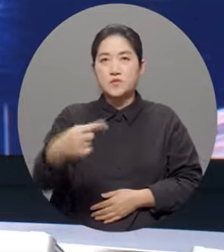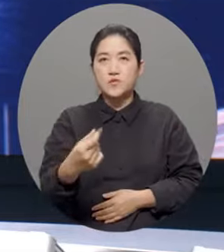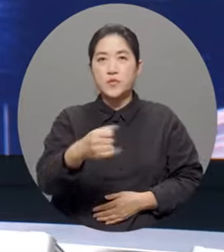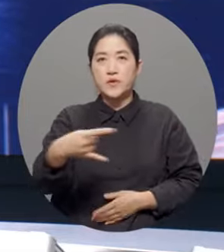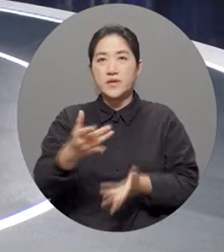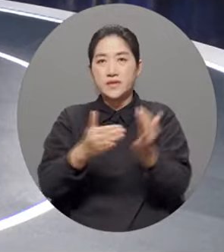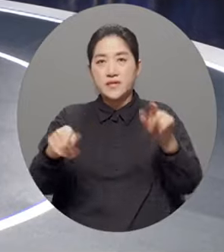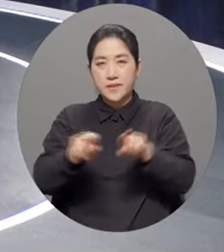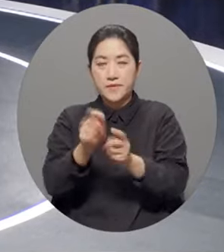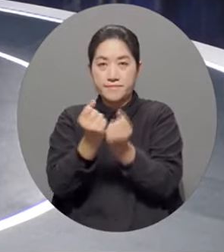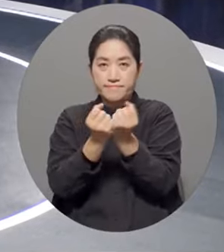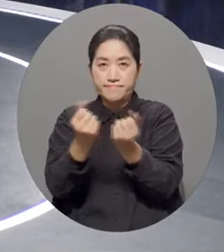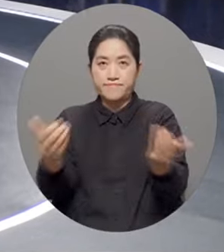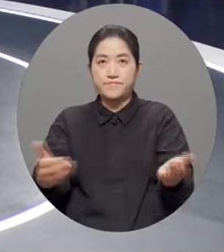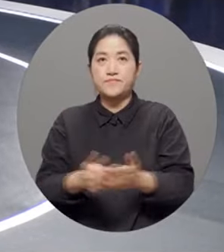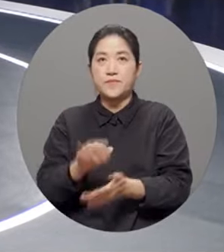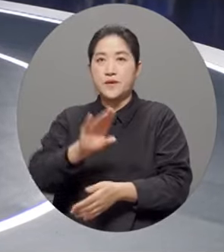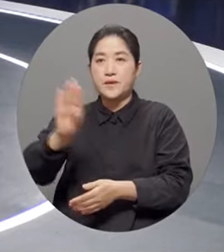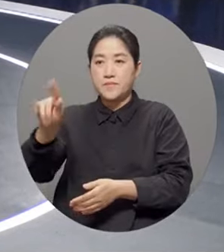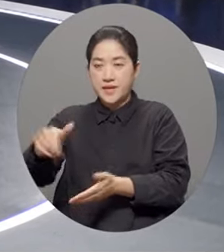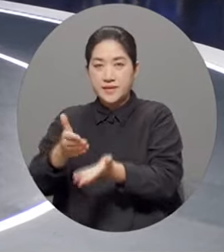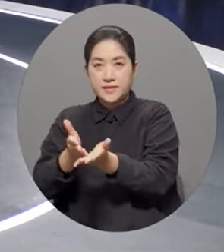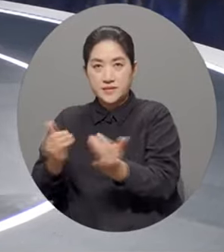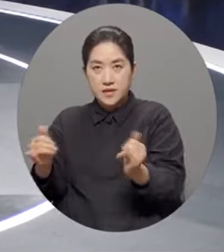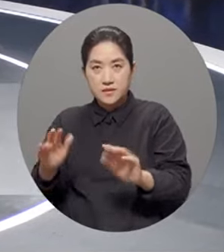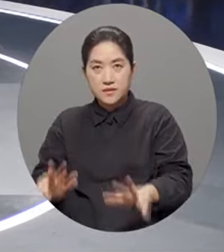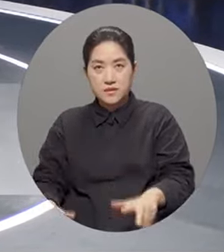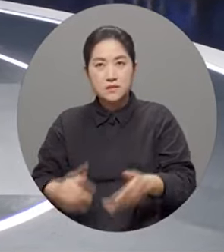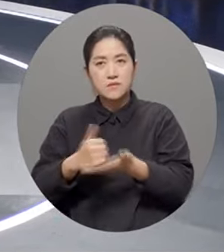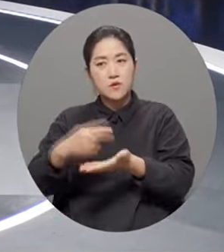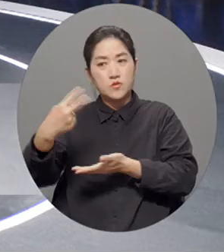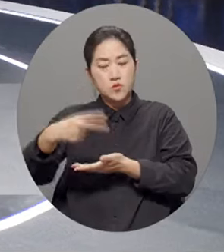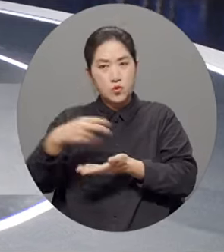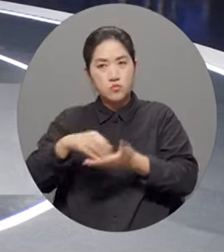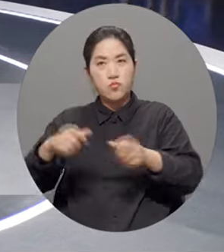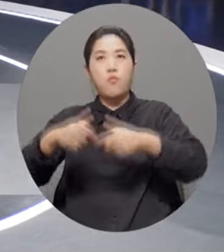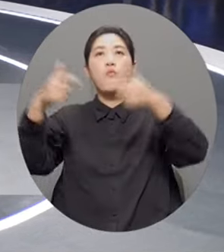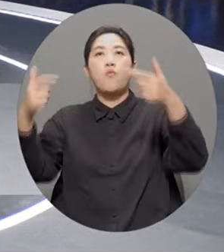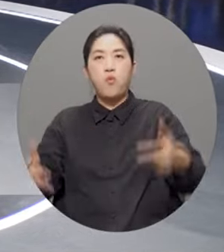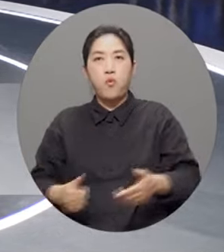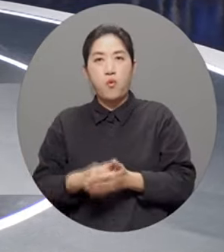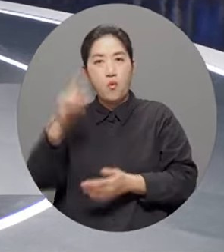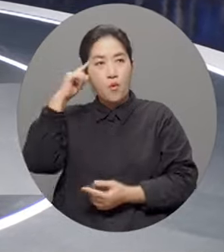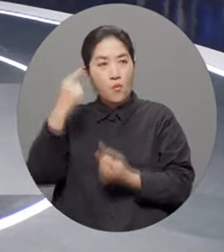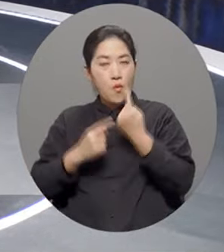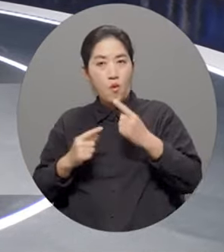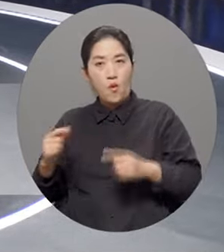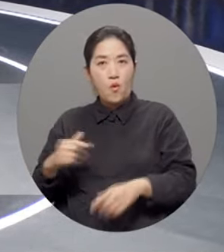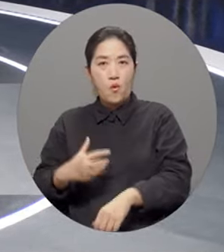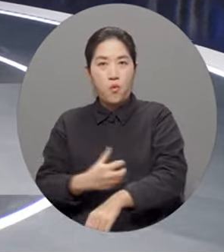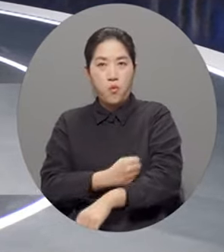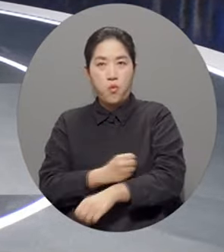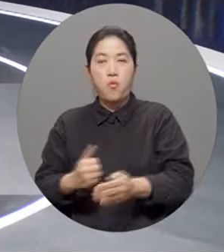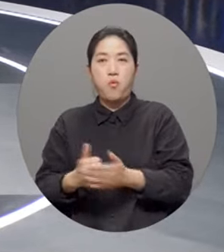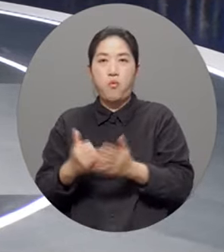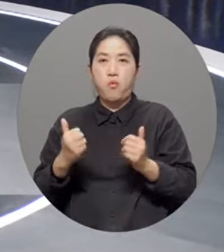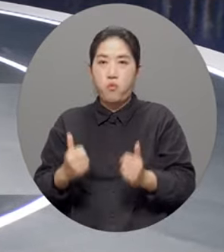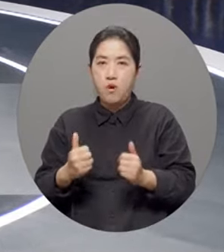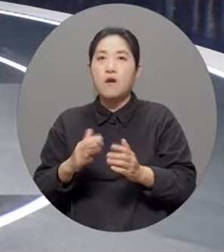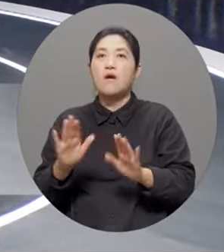복지부 취재하는 박소희 기자가 조금 더 자세한 이야기 나눠 보겠습니다. 박 기자, 일단 2000명이라는 증원 규모, 예상보다는 상당히 파격적입니다.